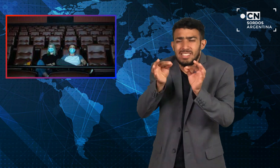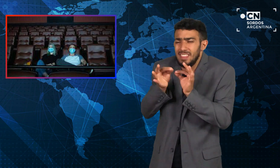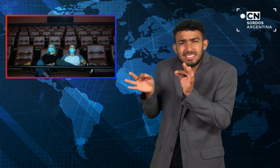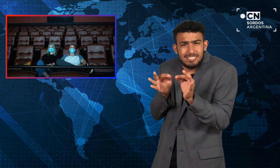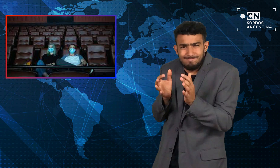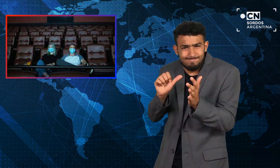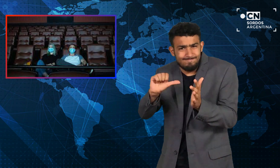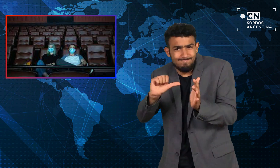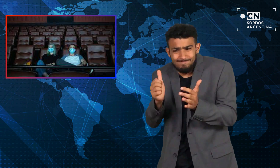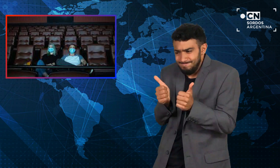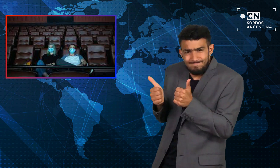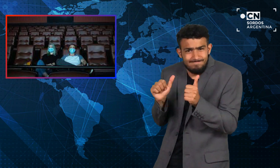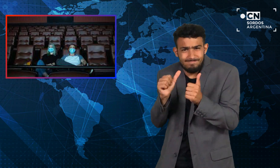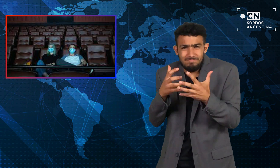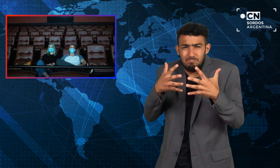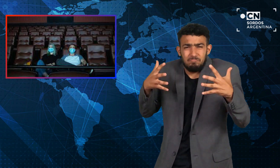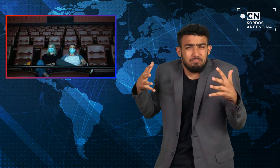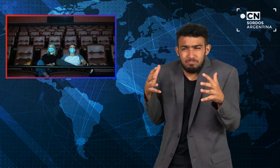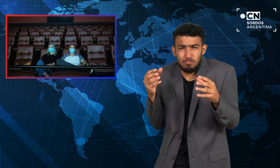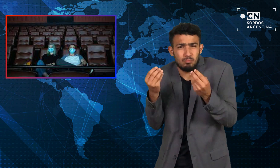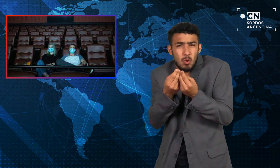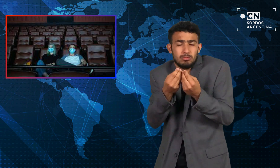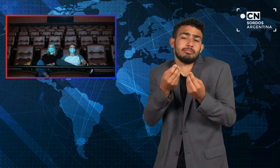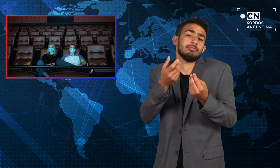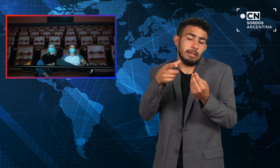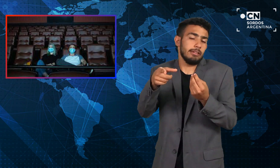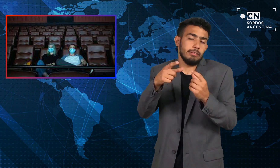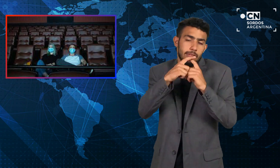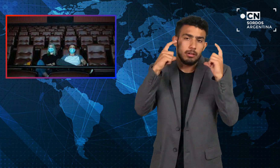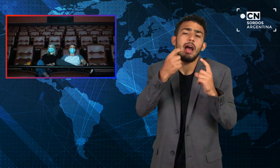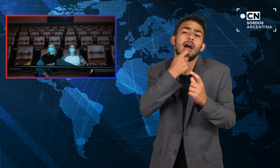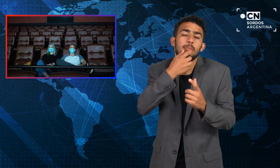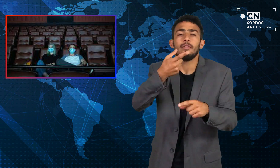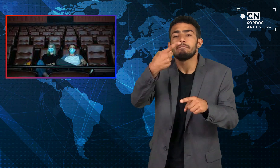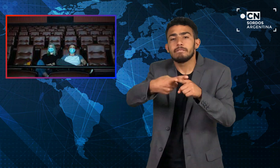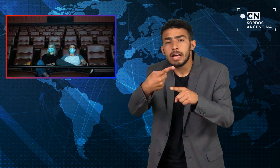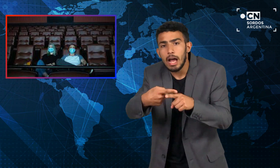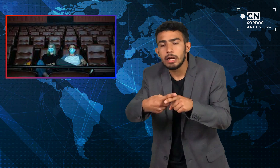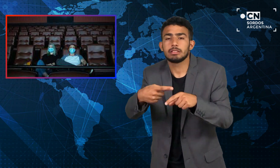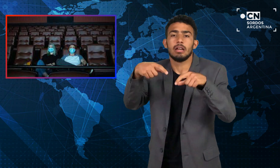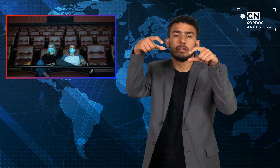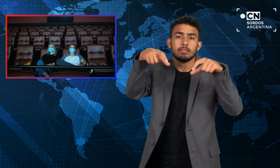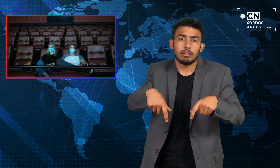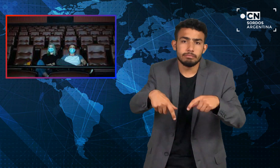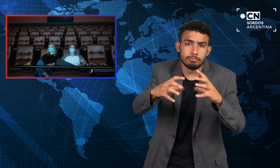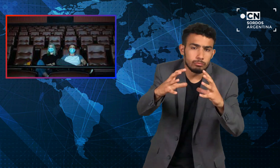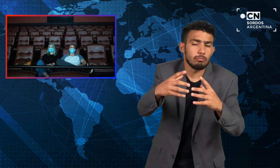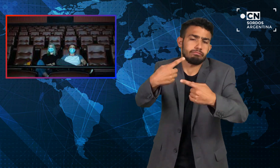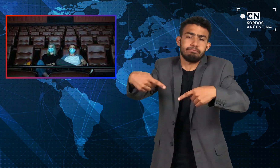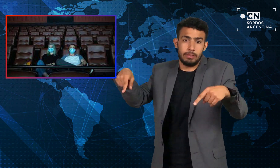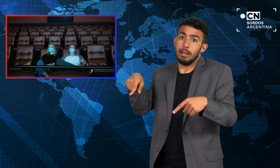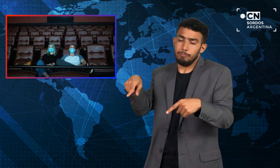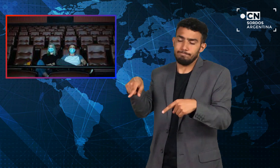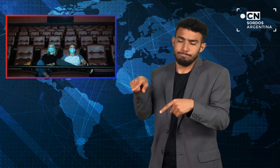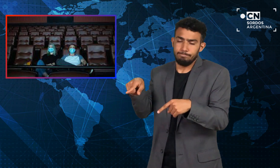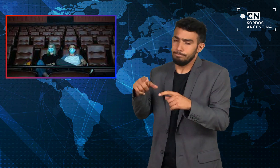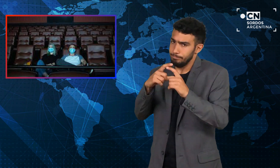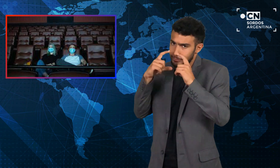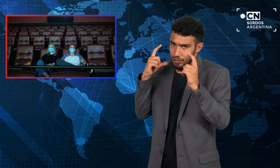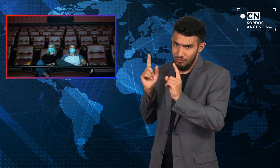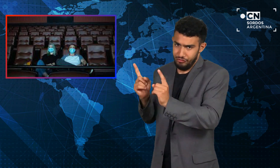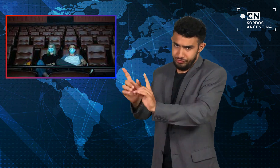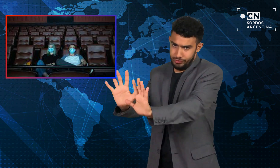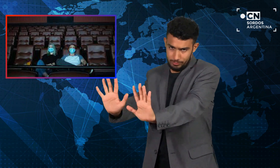garantizada la distancia social y en eventos masivos.